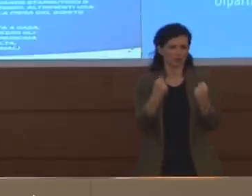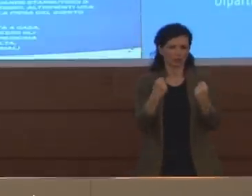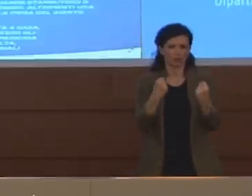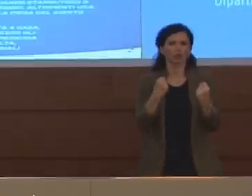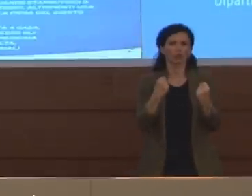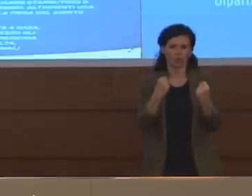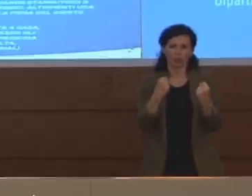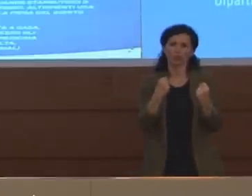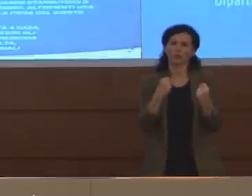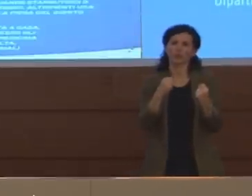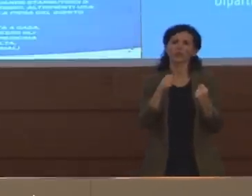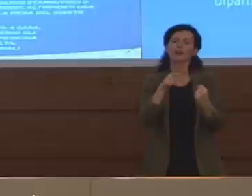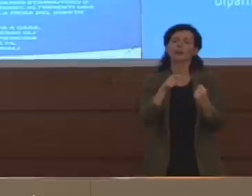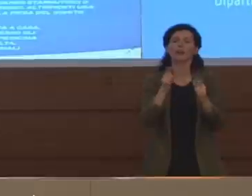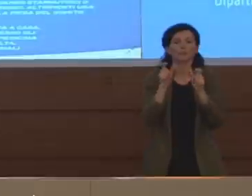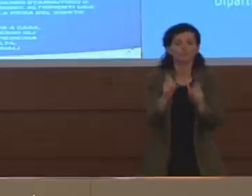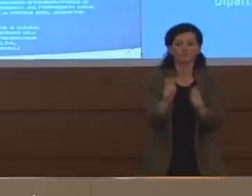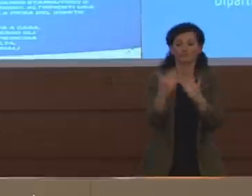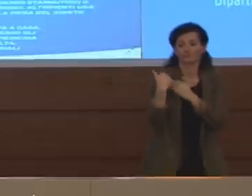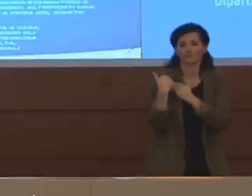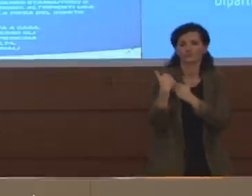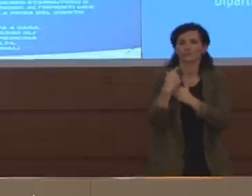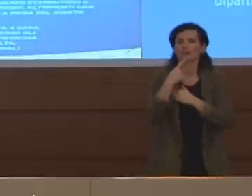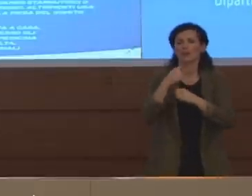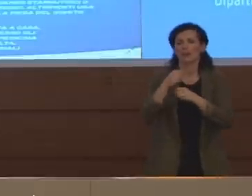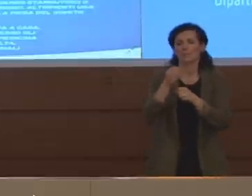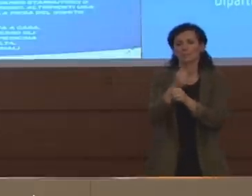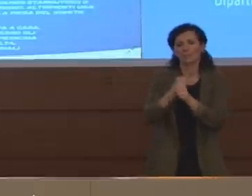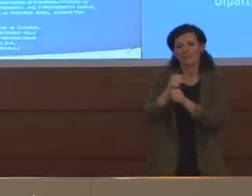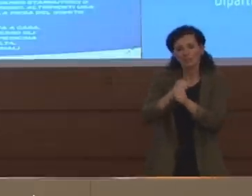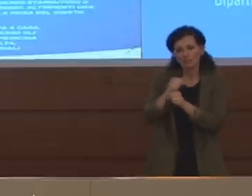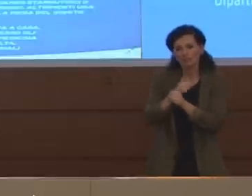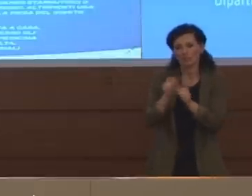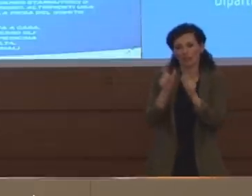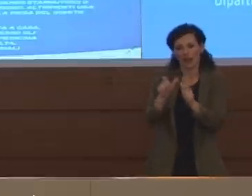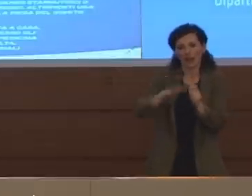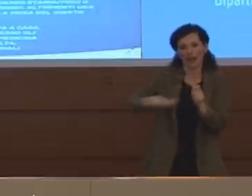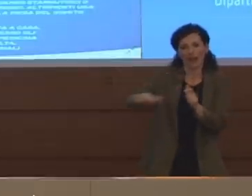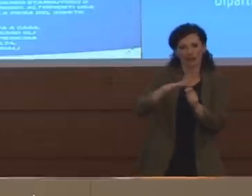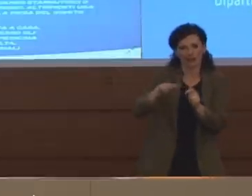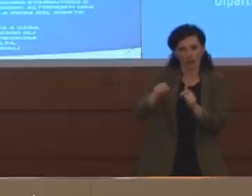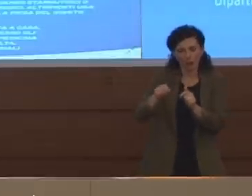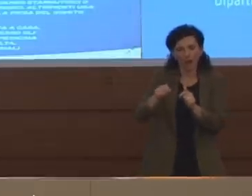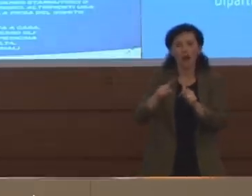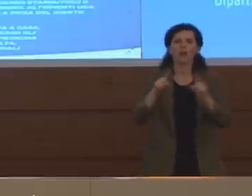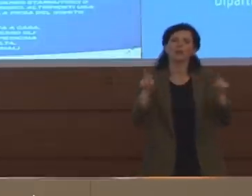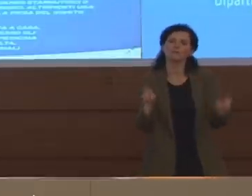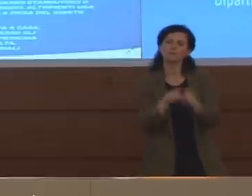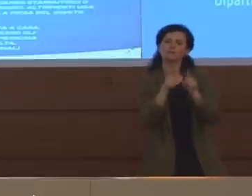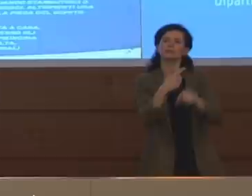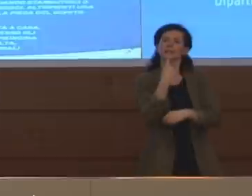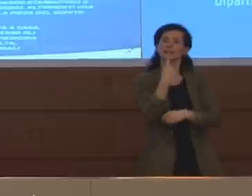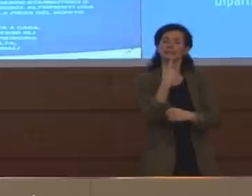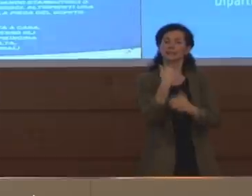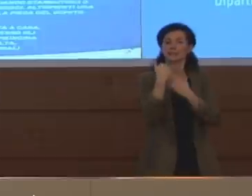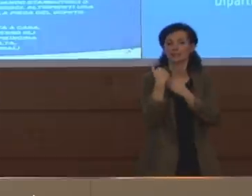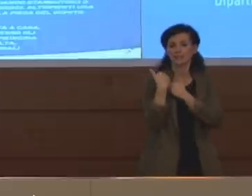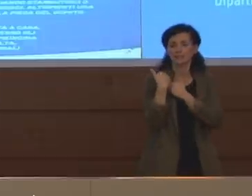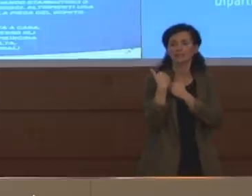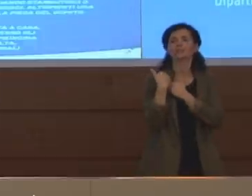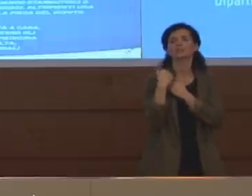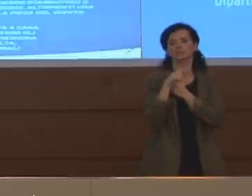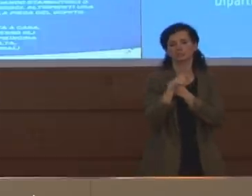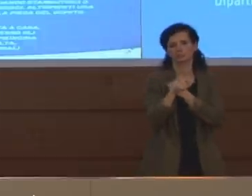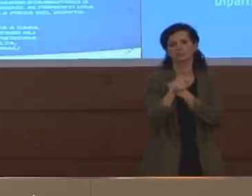alla medicina di territorio, sia per quanto riguarda la parte proprio di